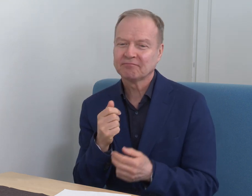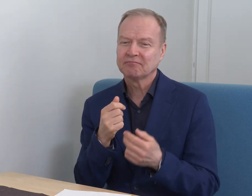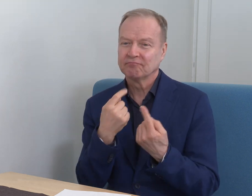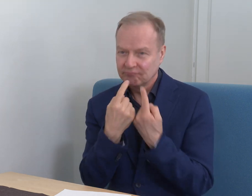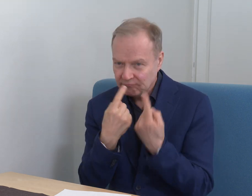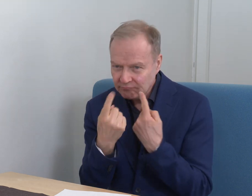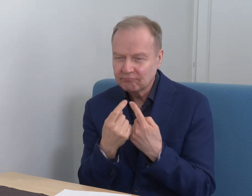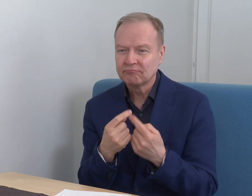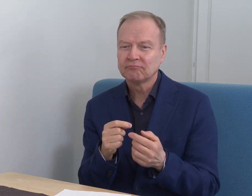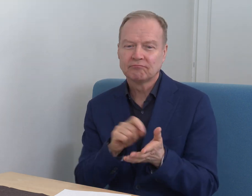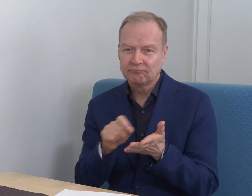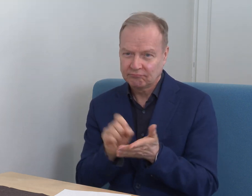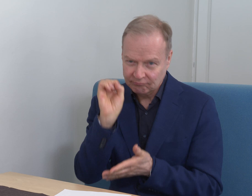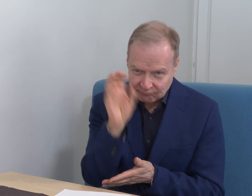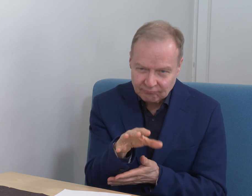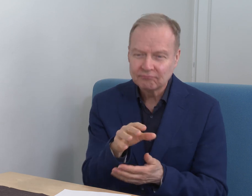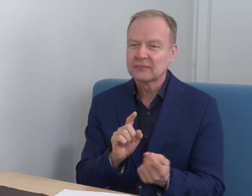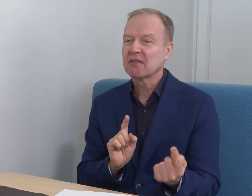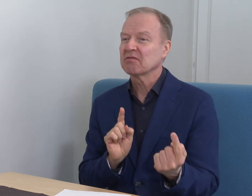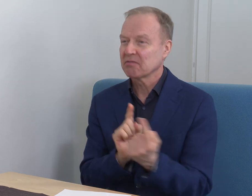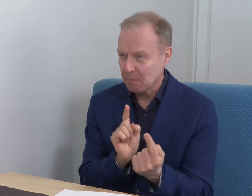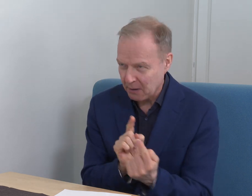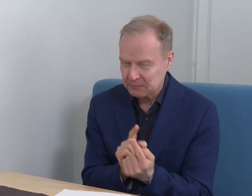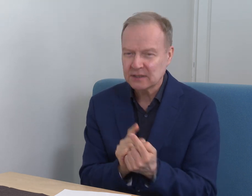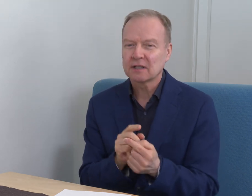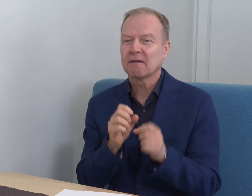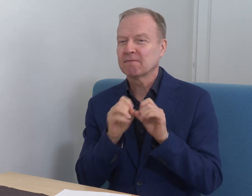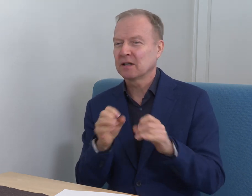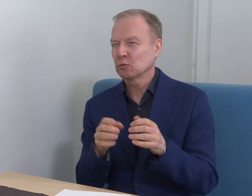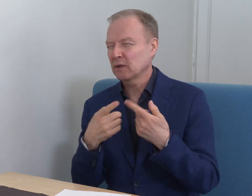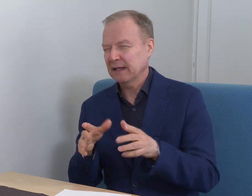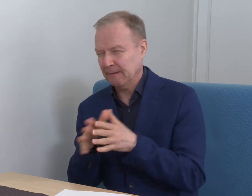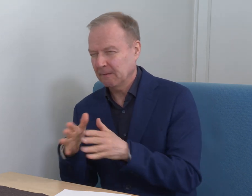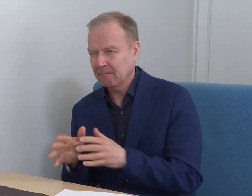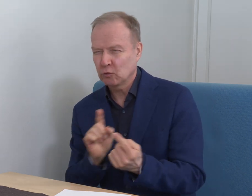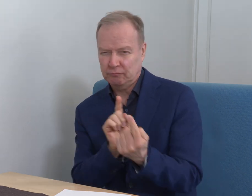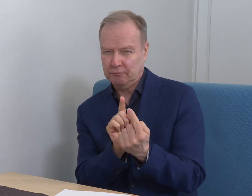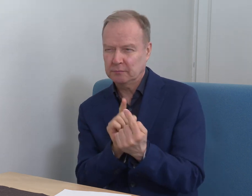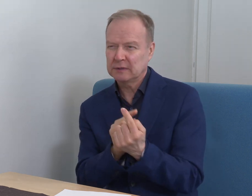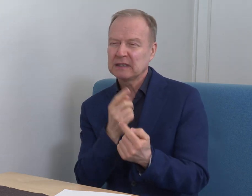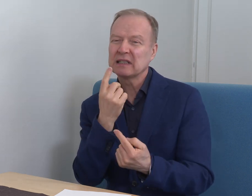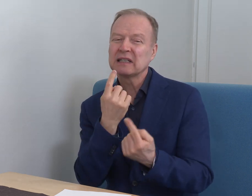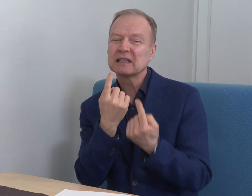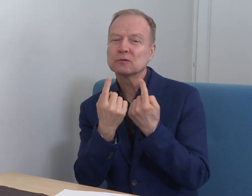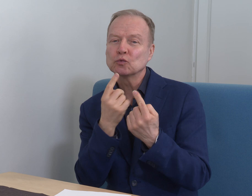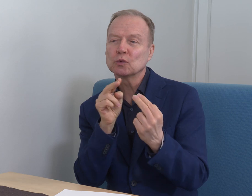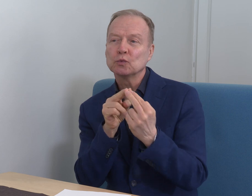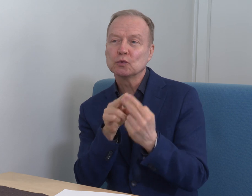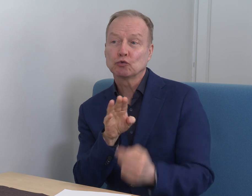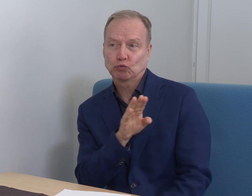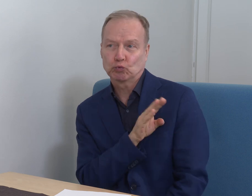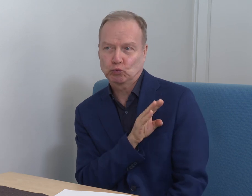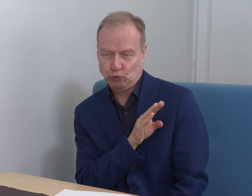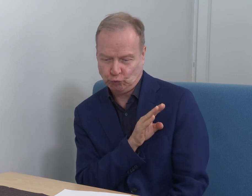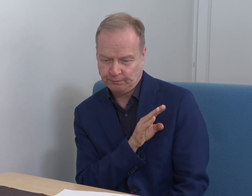Olemme kirjoittaneet ja lähettäneet viestejä, tavanneet ja keskustelleet.